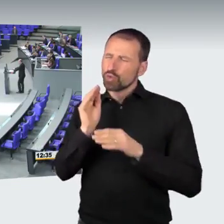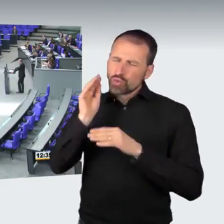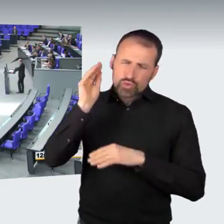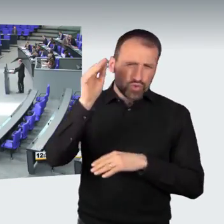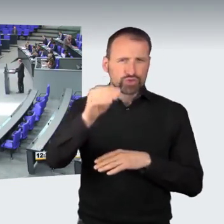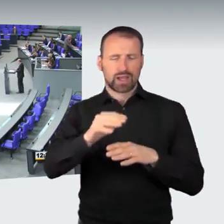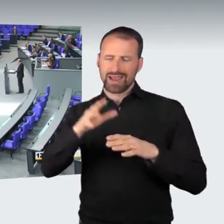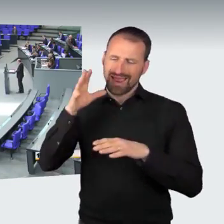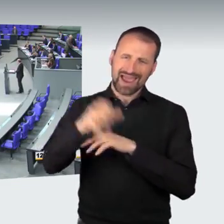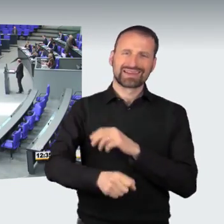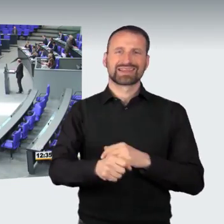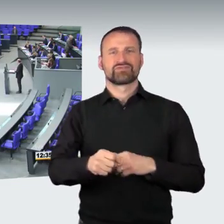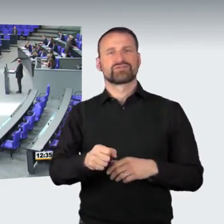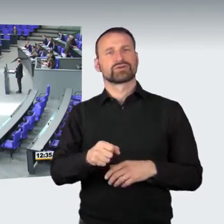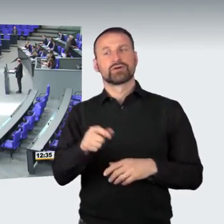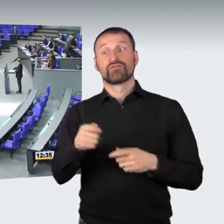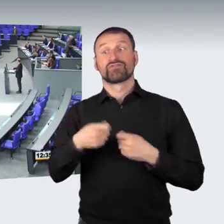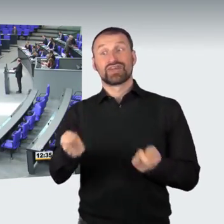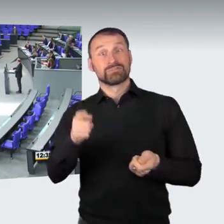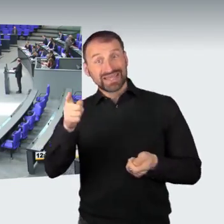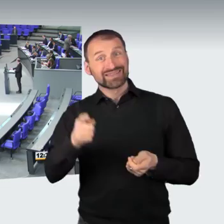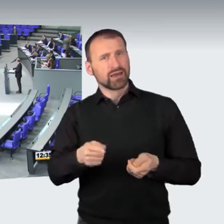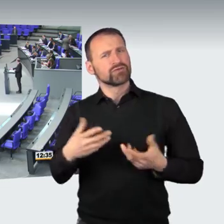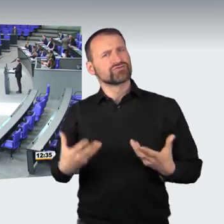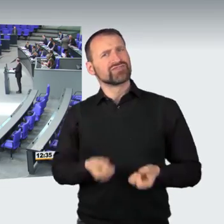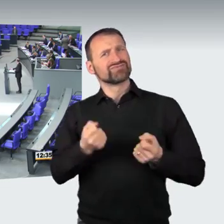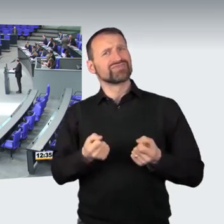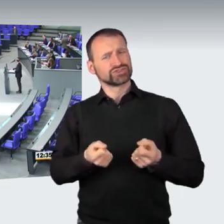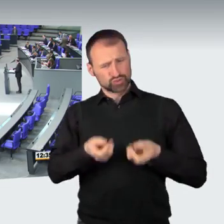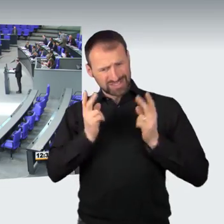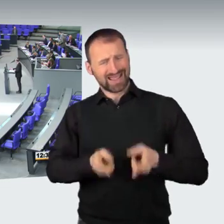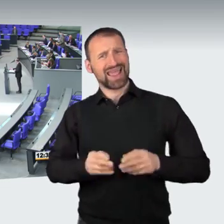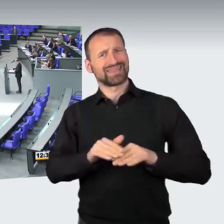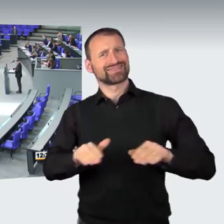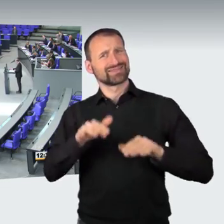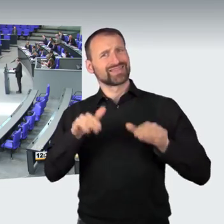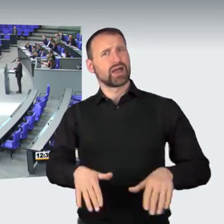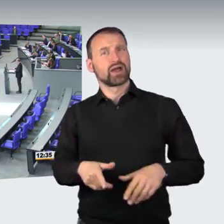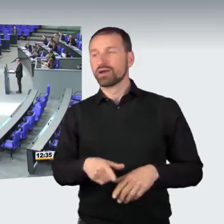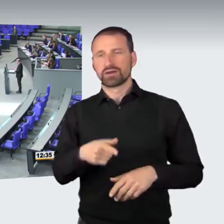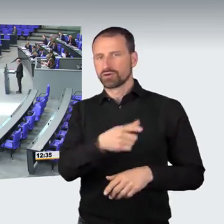Eigentumsrechte der Vermieter eingreifen, liebe Kolleginnen und Kollegen. Und da machen wir nicht mit.